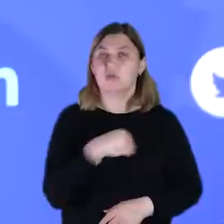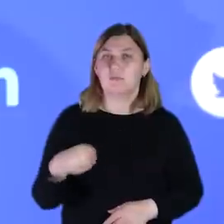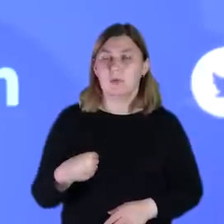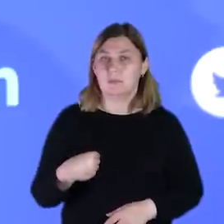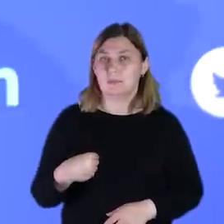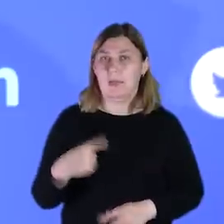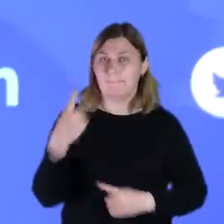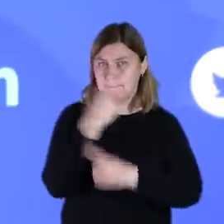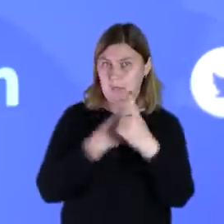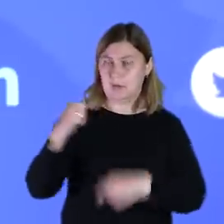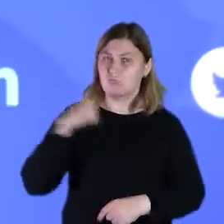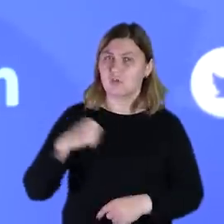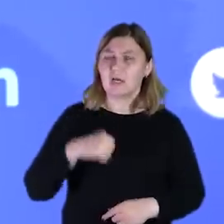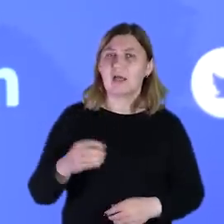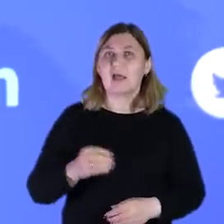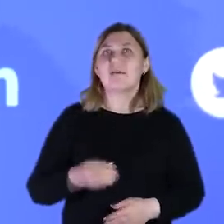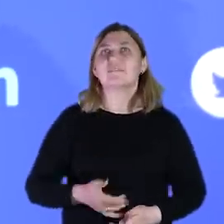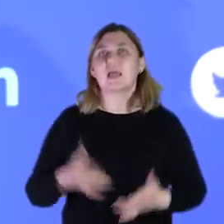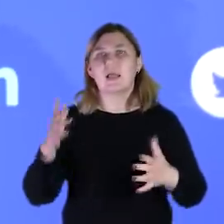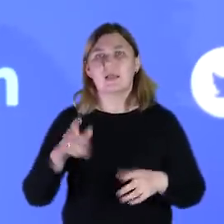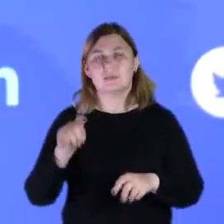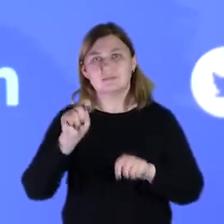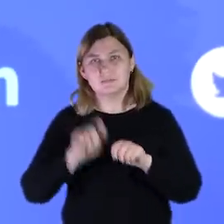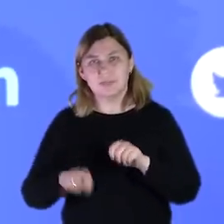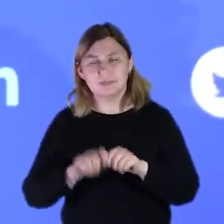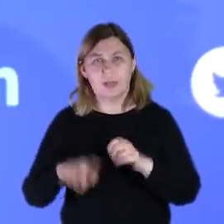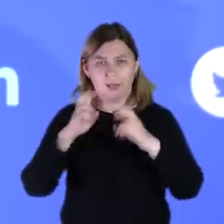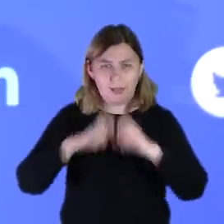Myślę, że jeszcze czeka nas wiele lat badań, żeby na to pytanie odpowiedzieć.